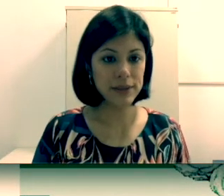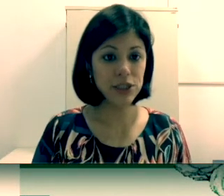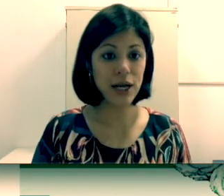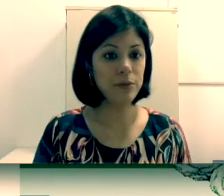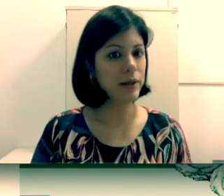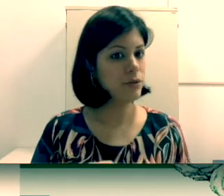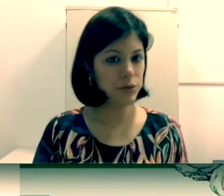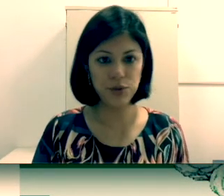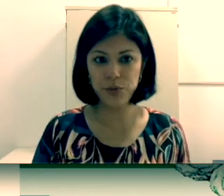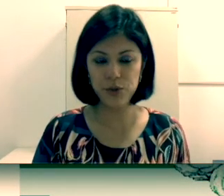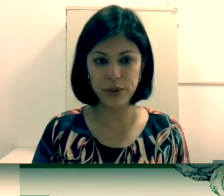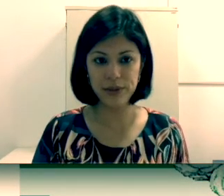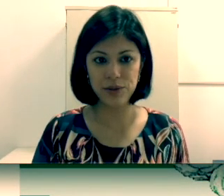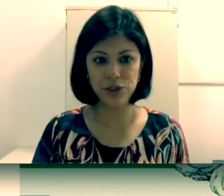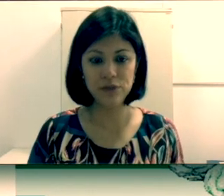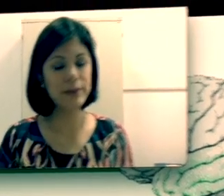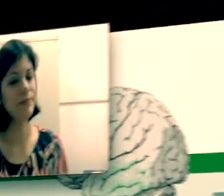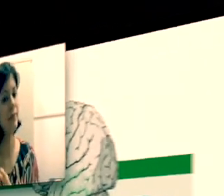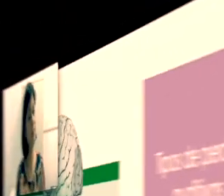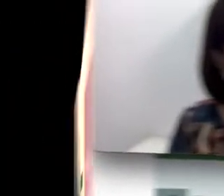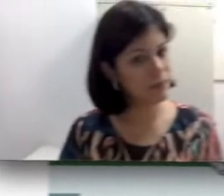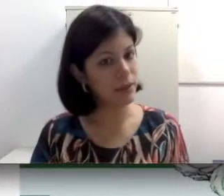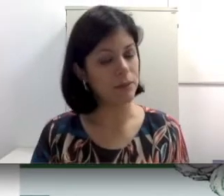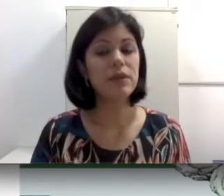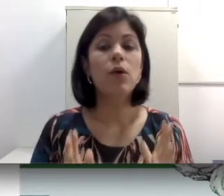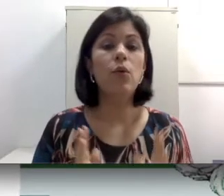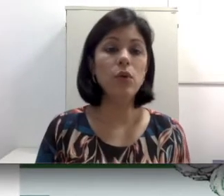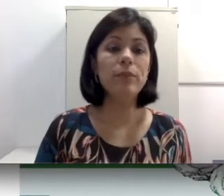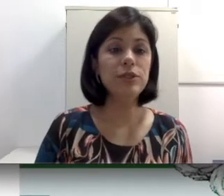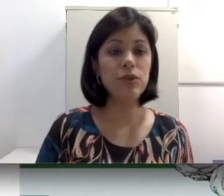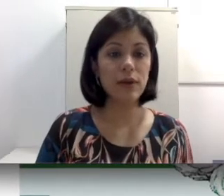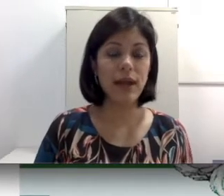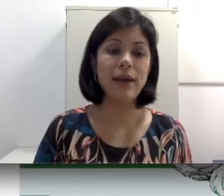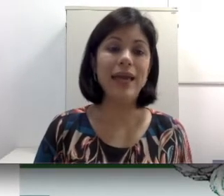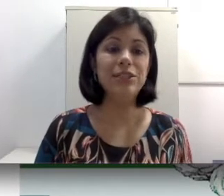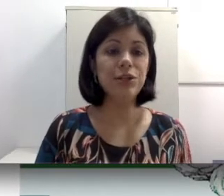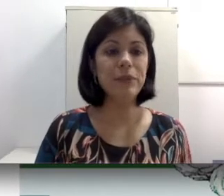todos os tipos diferentes de perdas auditivas?” Também não. O implante coclear é geralmente